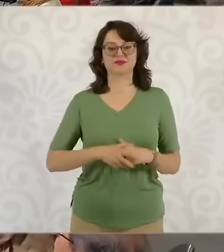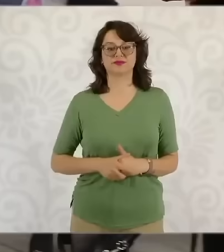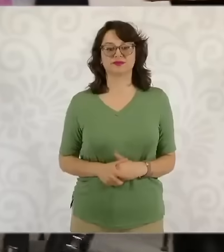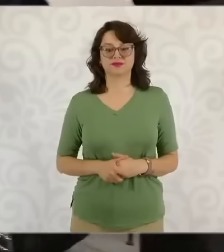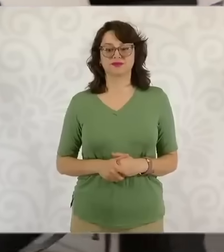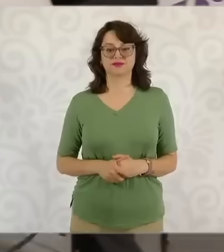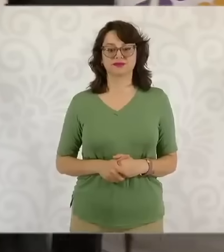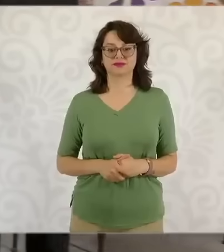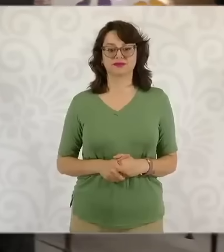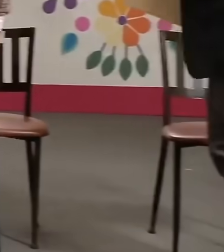[Música]